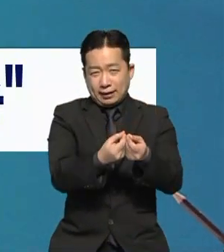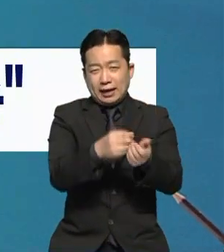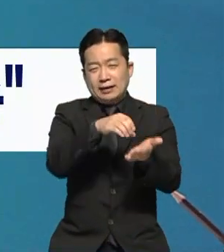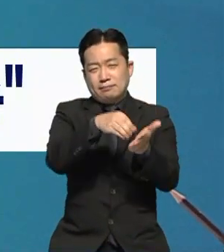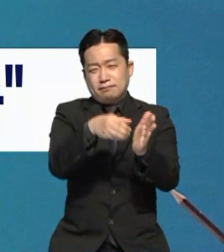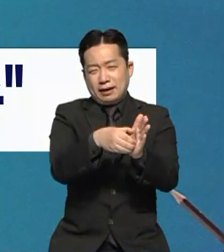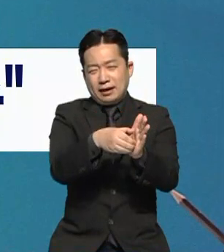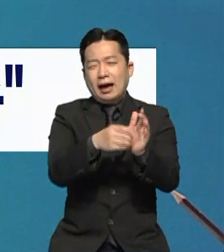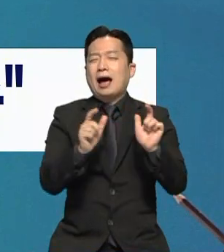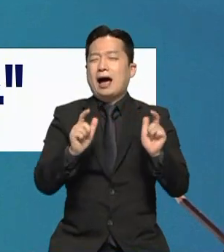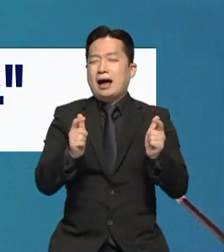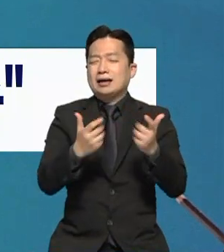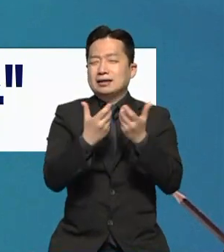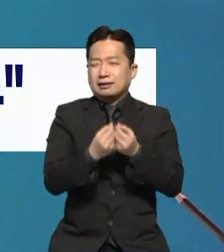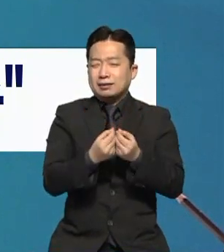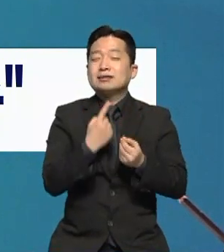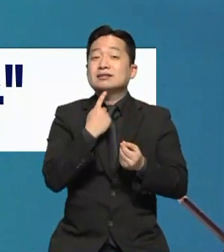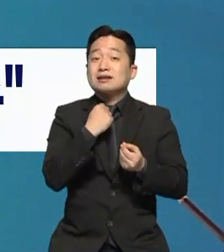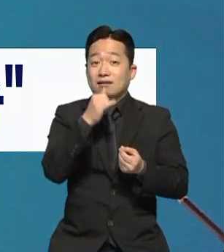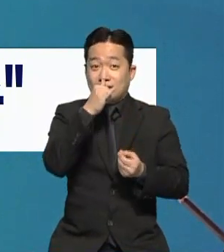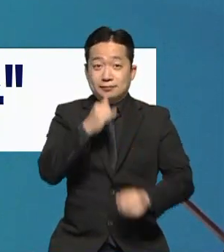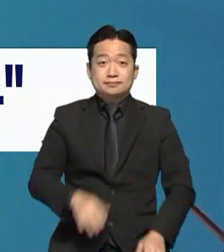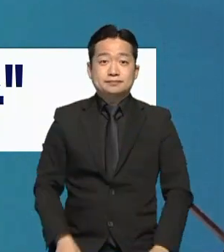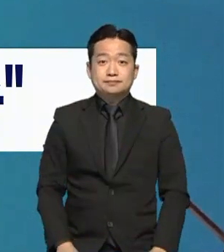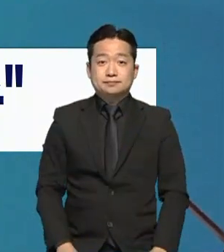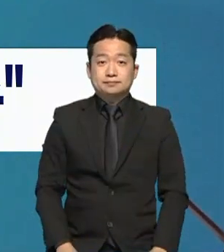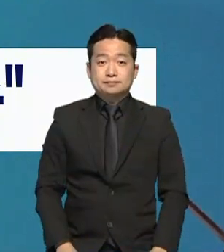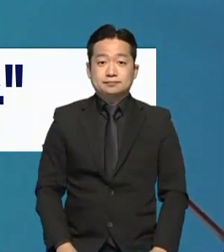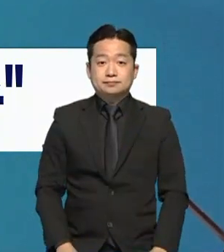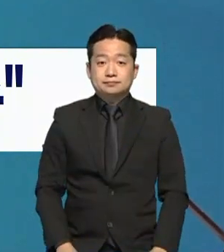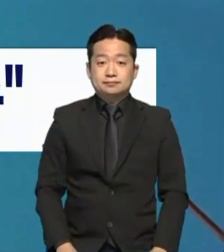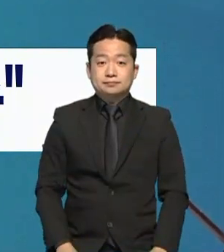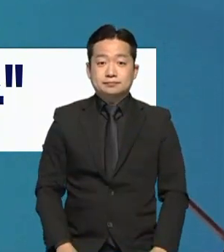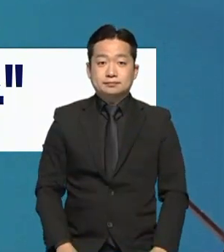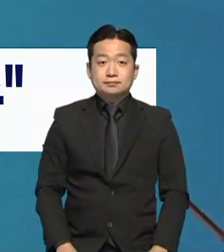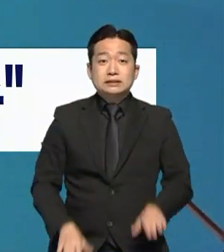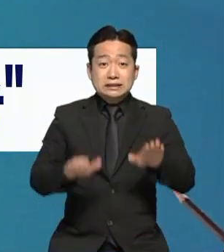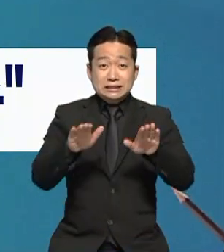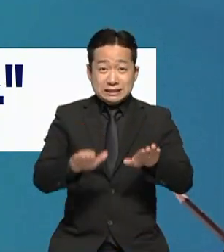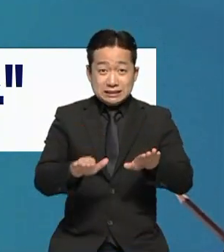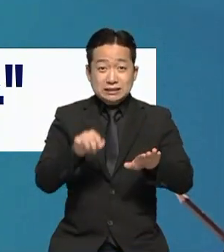그러니까 어떤 경우에도 진영 흑백논리가 아니고 있는 대로 보자는 말을 하다